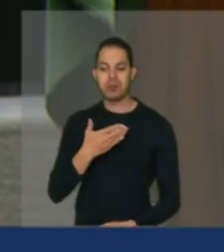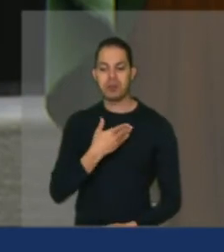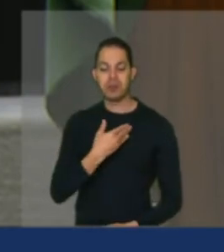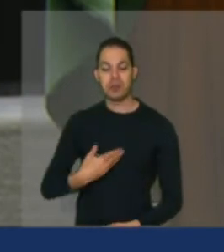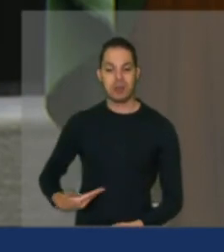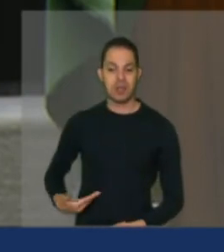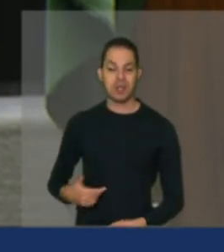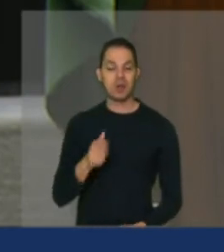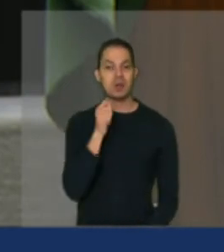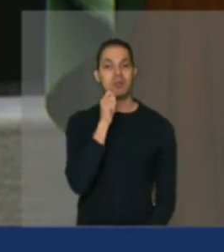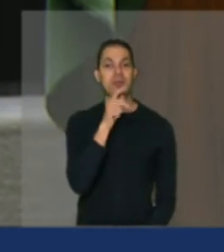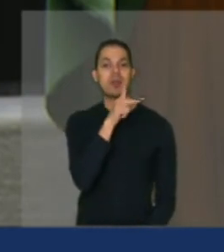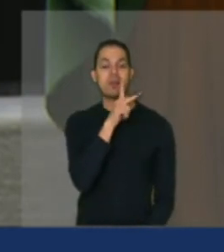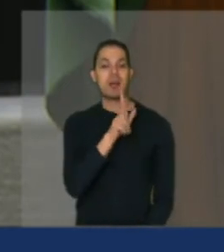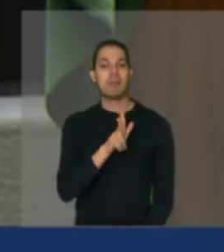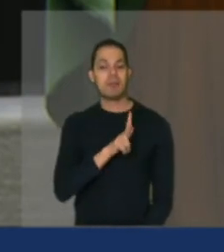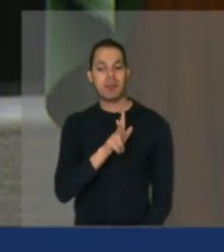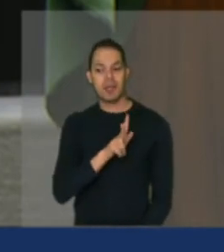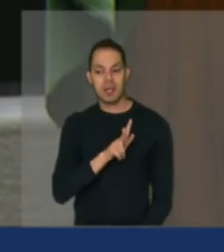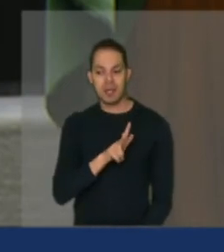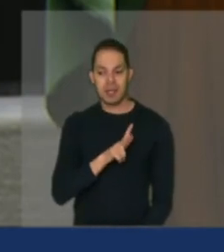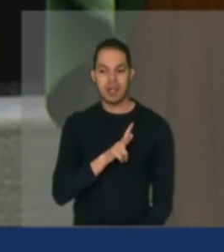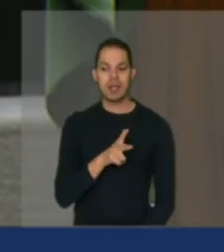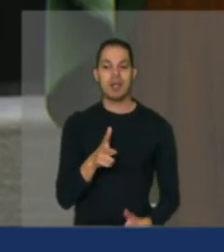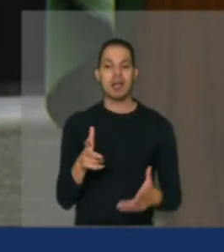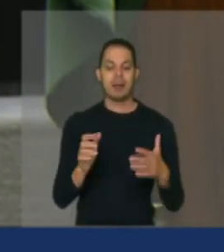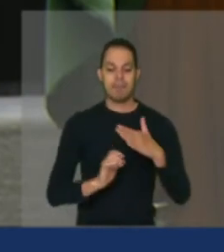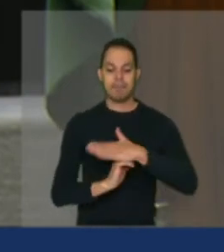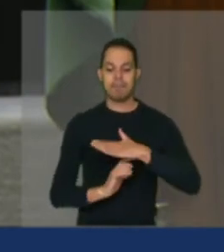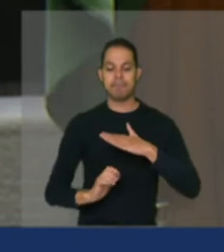ENERGIA DO ESTADO DEIXARAM A PARTE DEFICITÁRIA NA MÃO DO